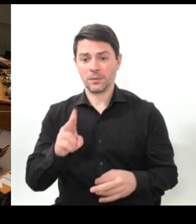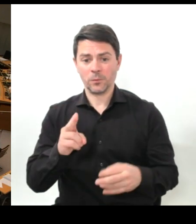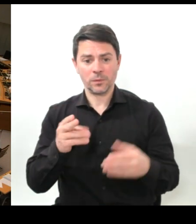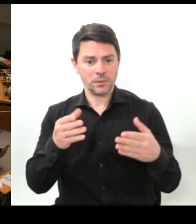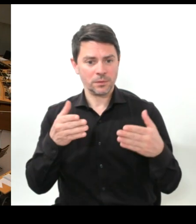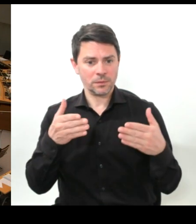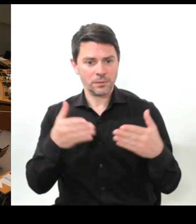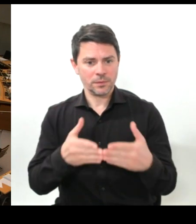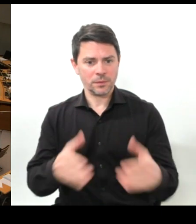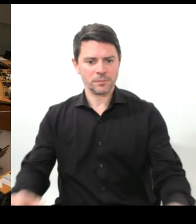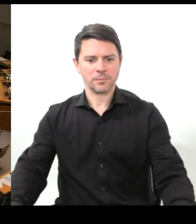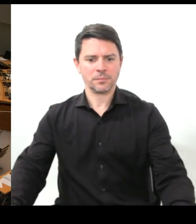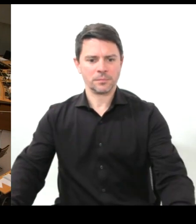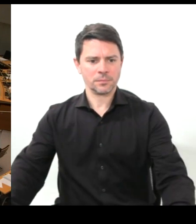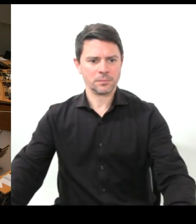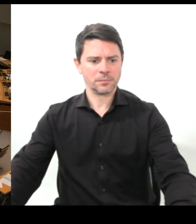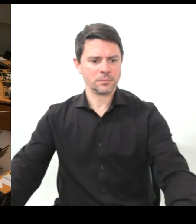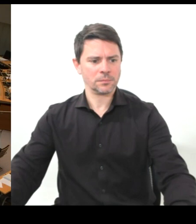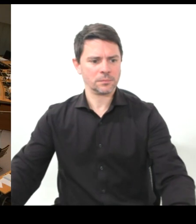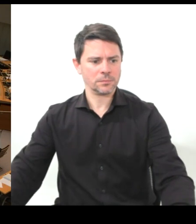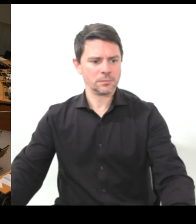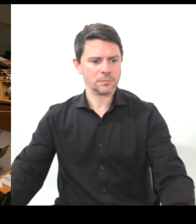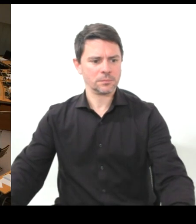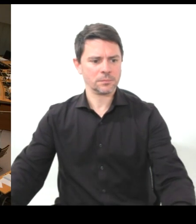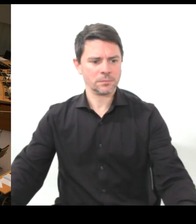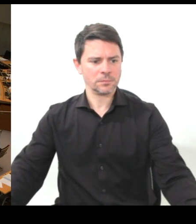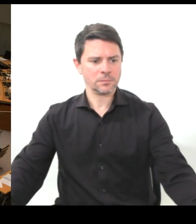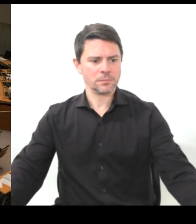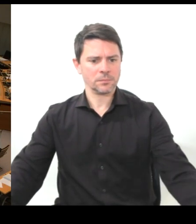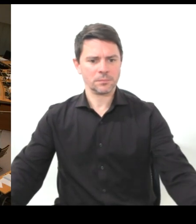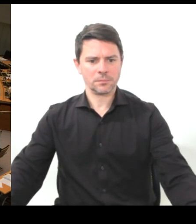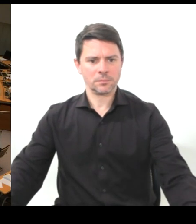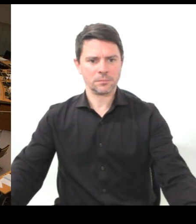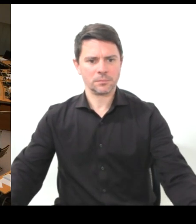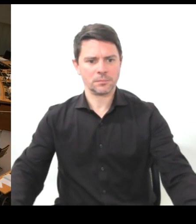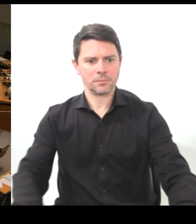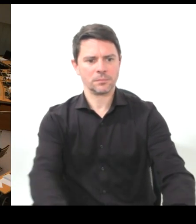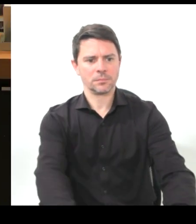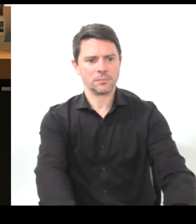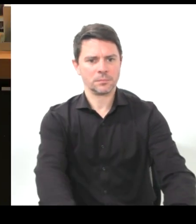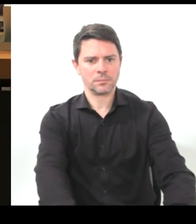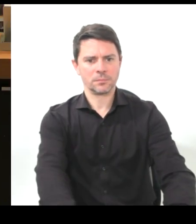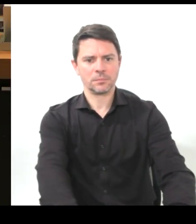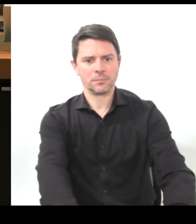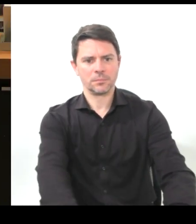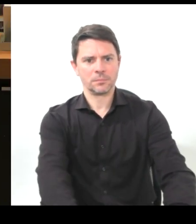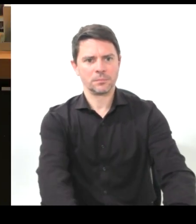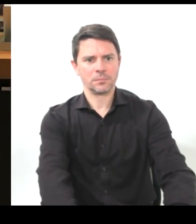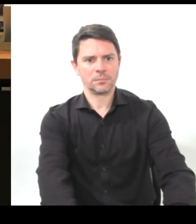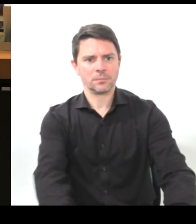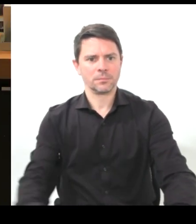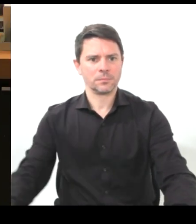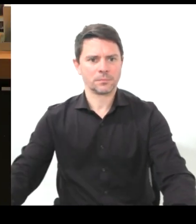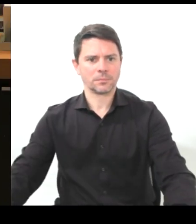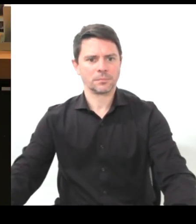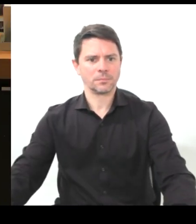Herr Präsident! meine sehr verehrten Kolleginnen und Kollegen!